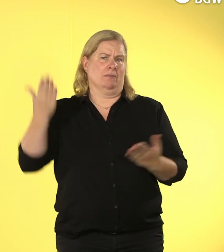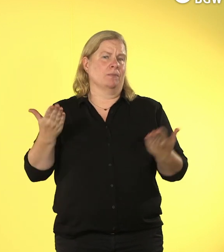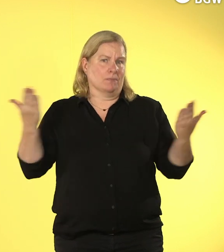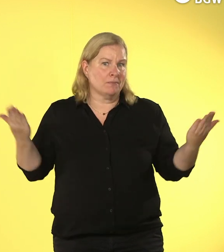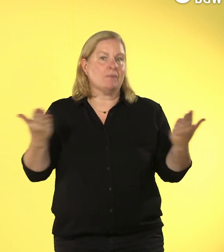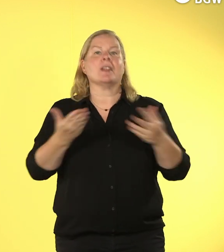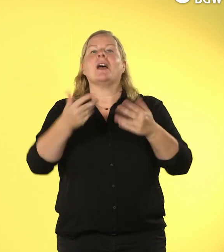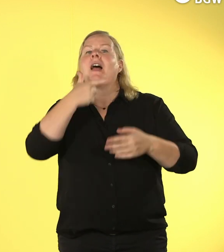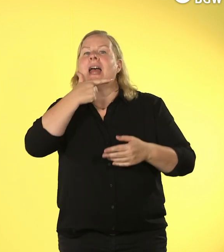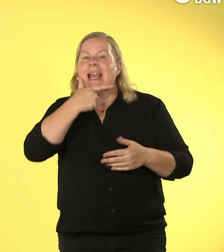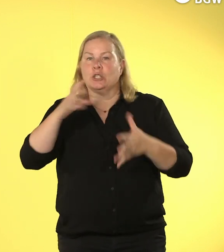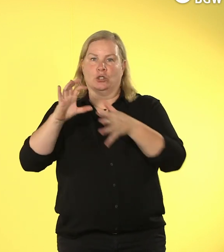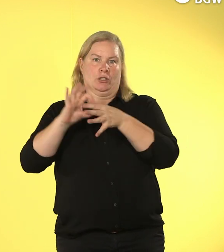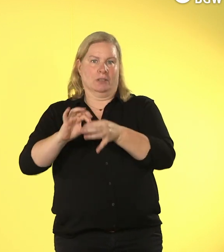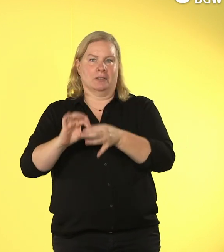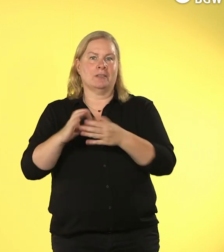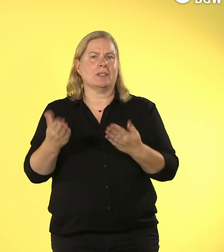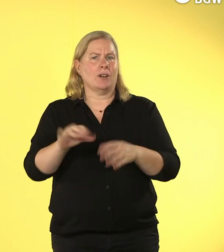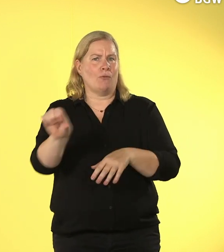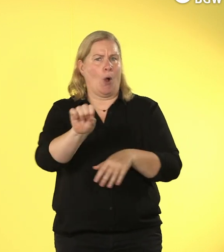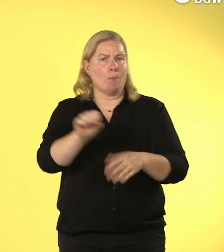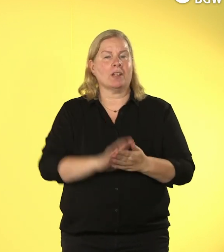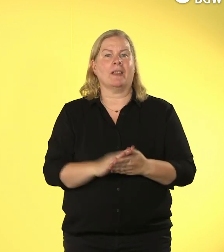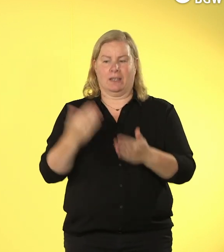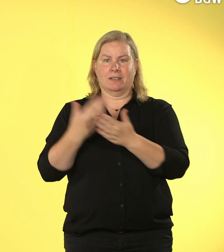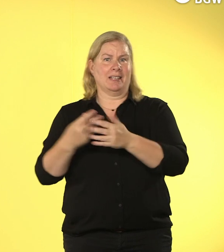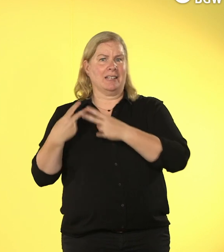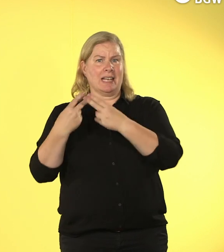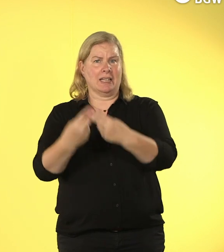Weil diese Generation sehr viel hinterfragt.